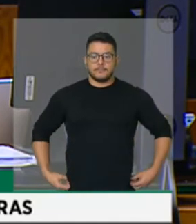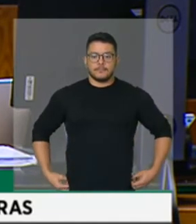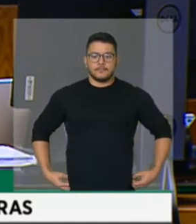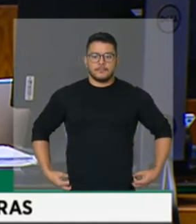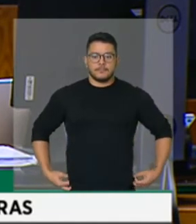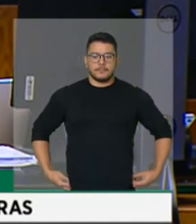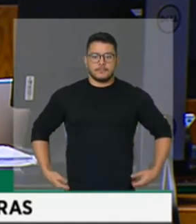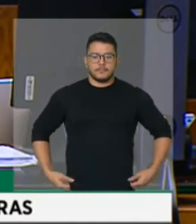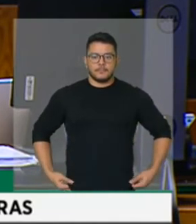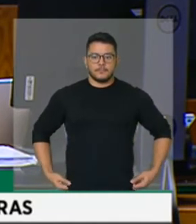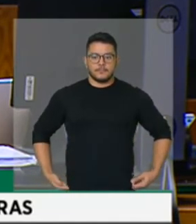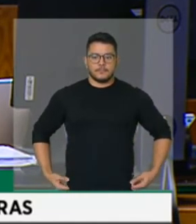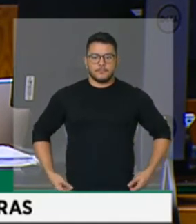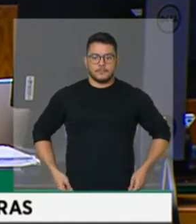IVAN. DEPUTADO IVAN, O SENHOR